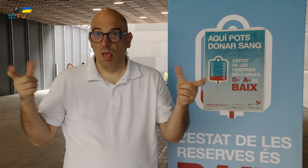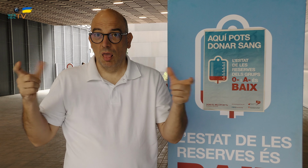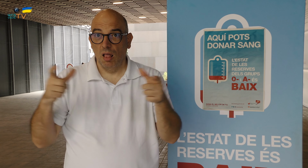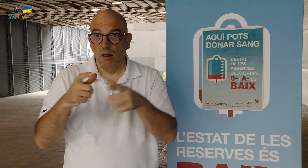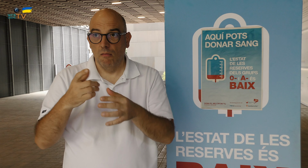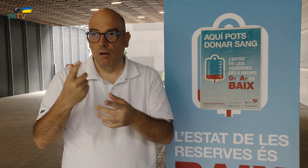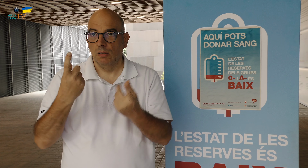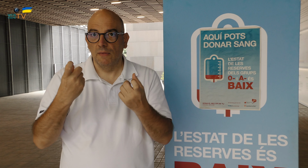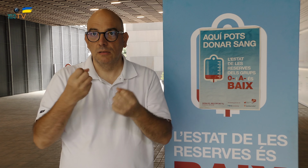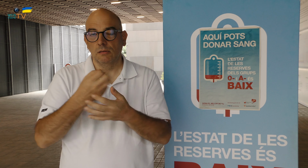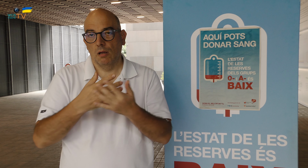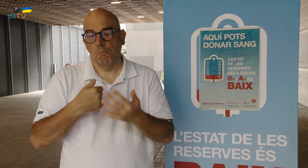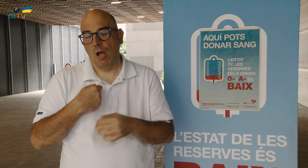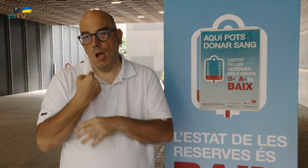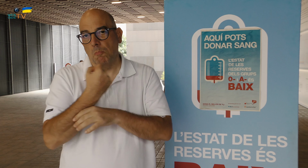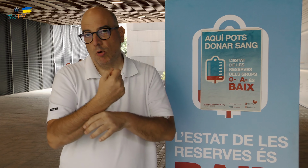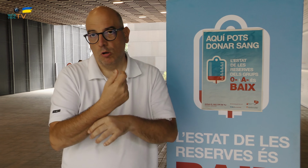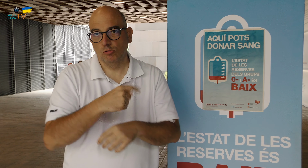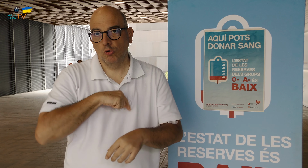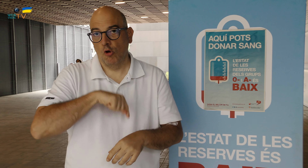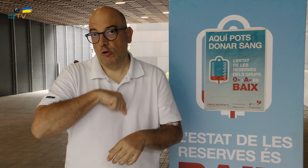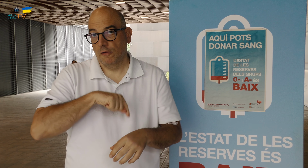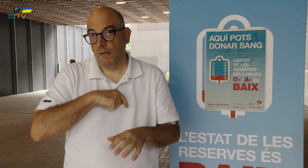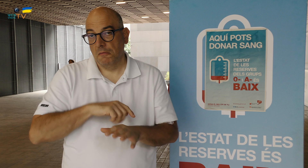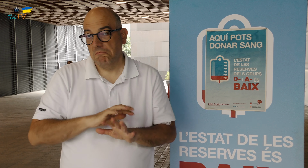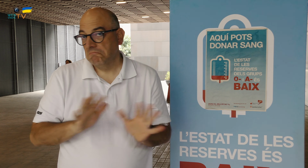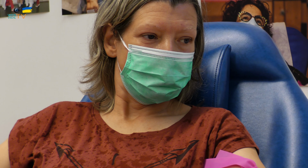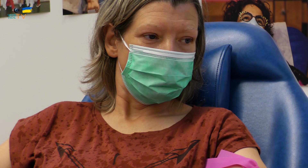han baixat molt les reserves de sang i he vingut per ajudar, per consciència.